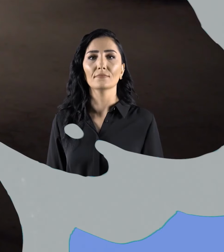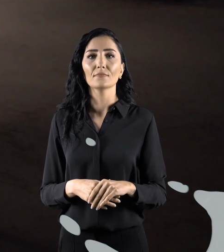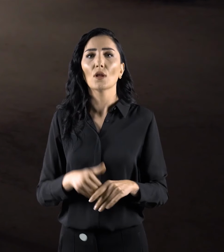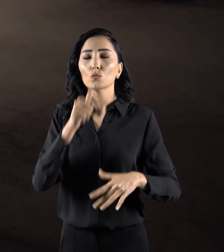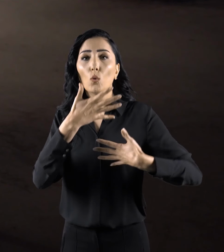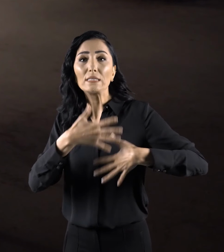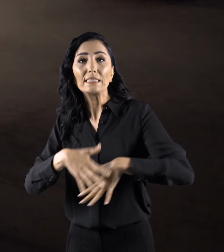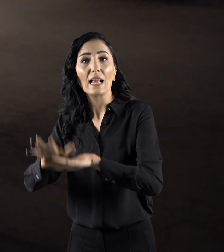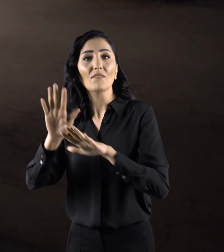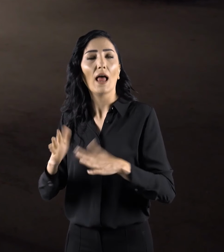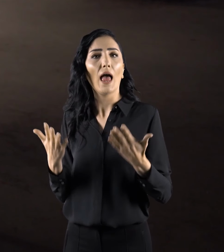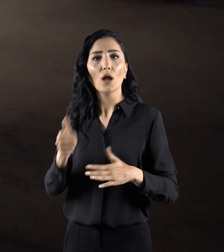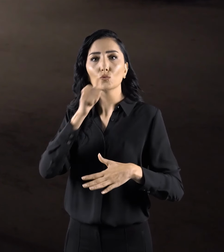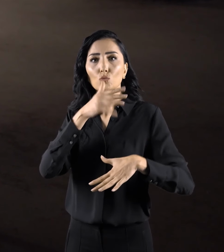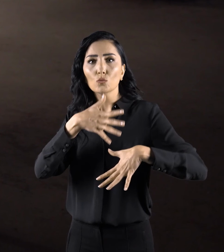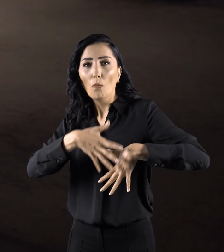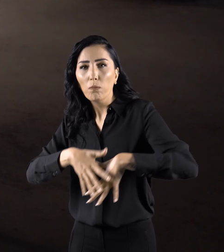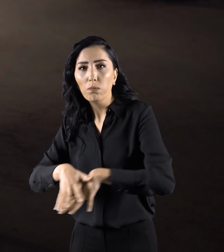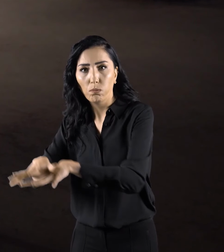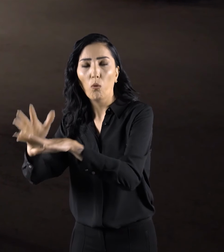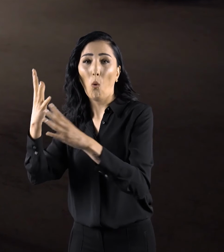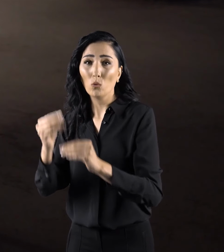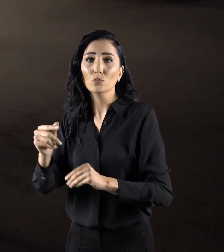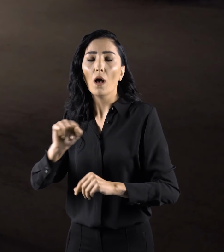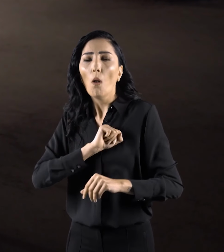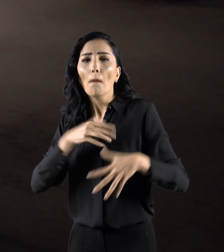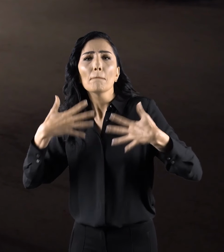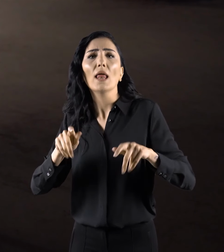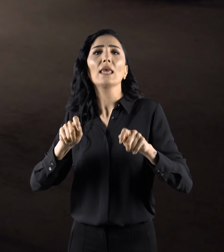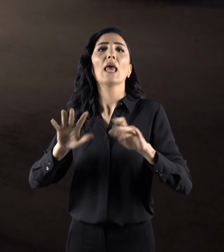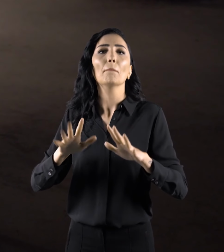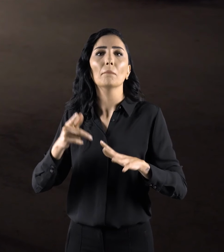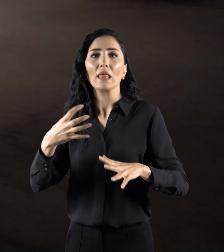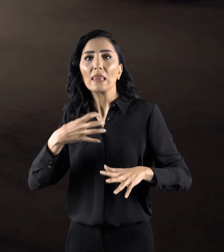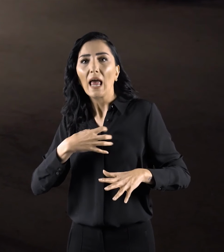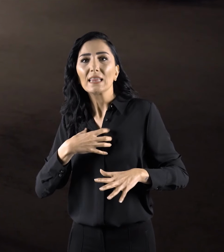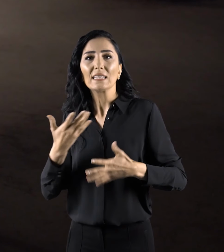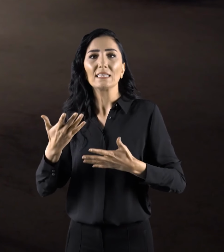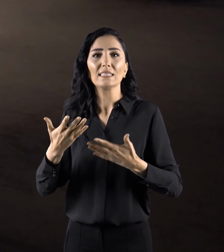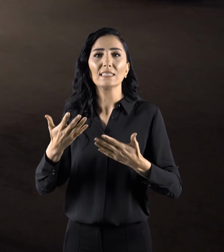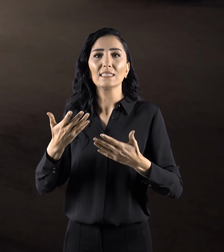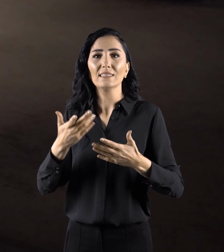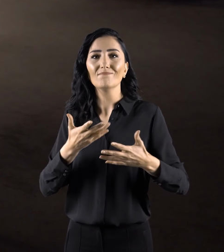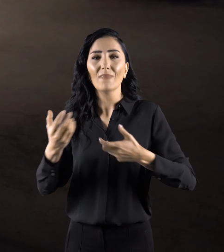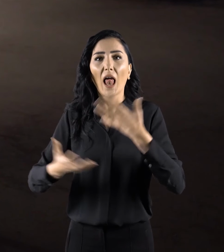Sel sırasında eğer sel sularına kapıldıysanız panik yapmayın. Enerjinizi kenar yerlere çıkmaya sarf edin.